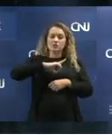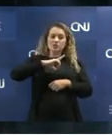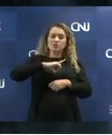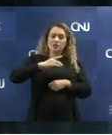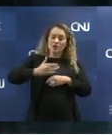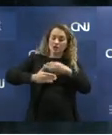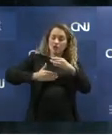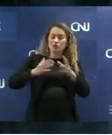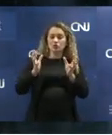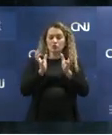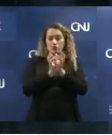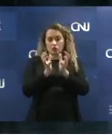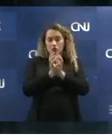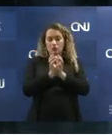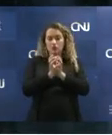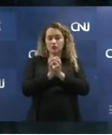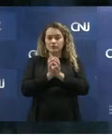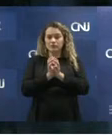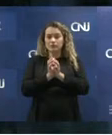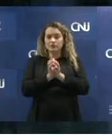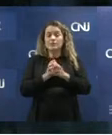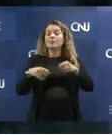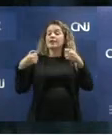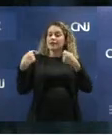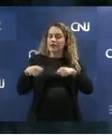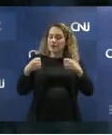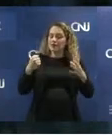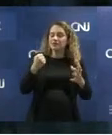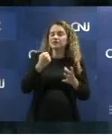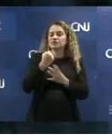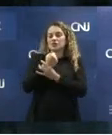no sentido de que é preciso garantir a sucessiva idade, a alternância